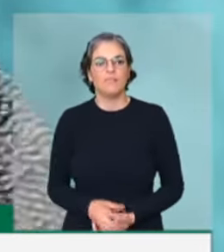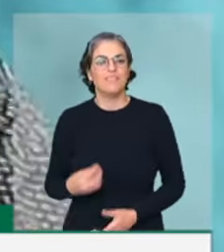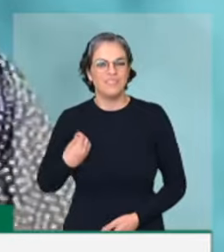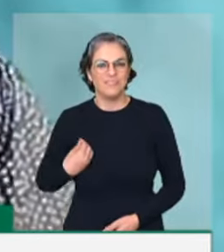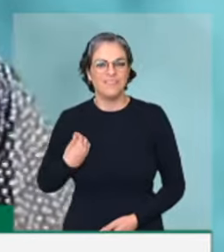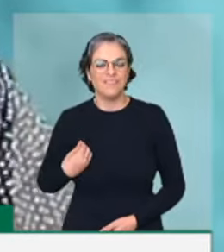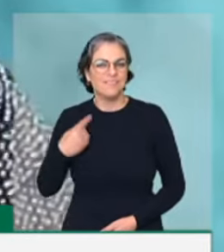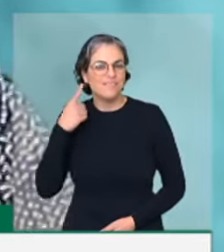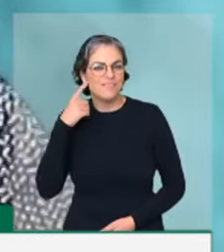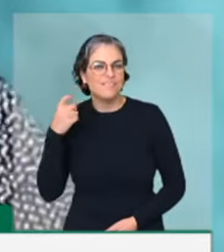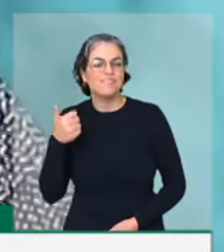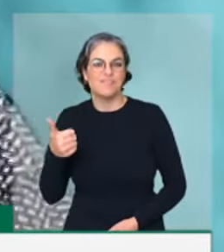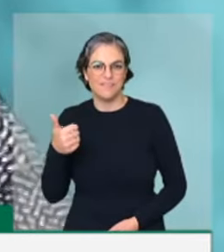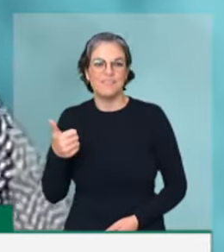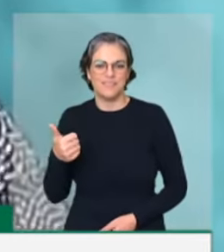O.... AH ESTÁ AÍ. -- [DEPUTADO]: EU QUERO